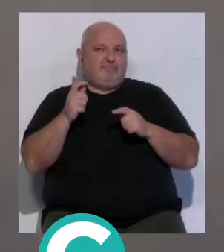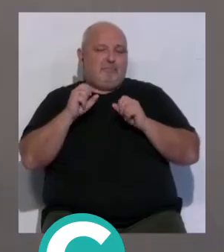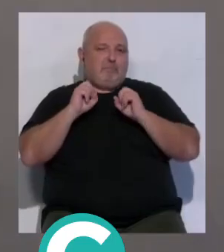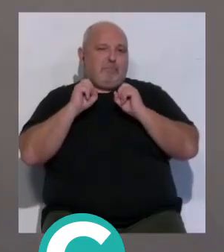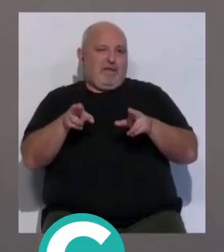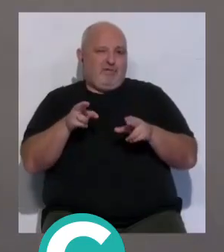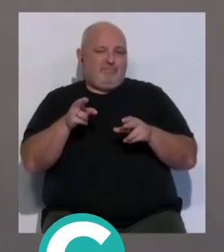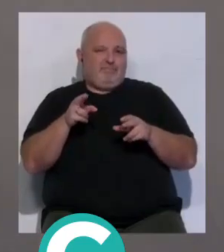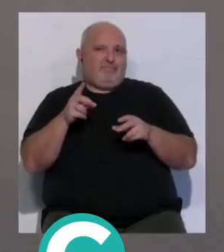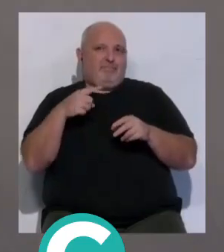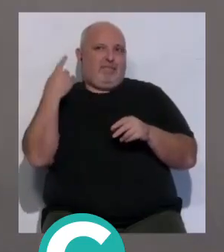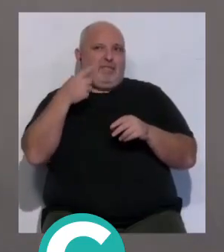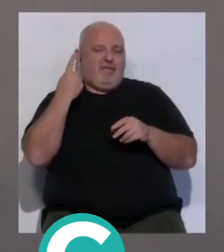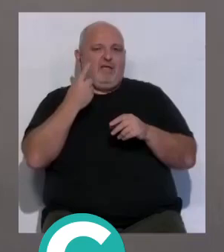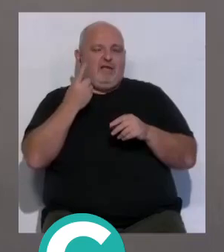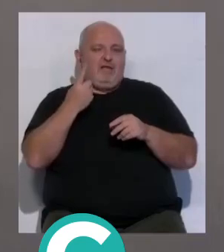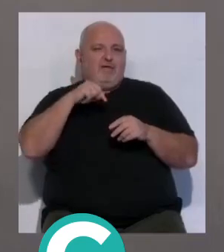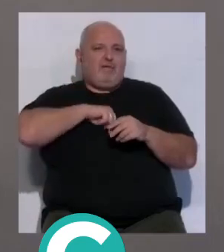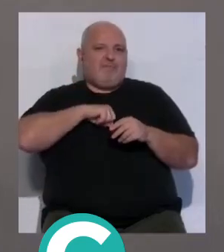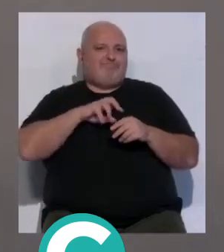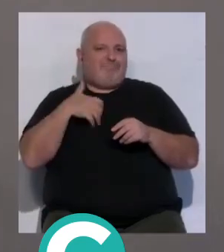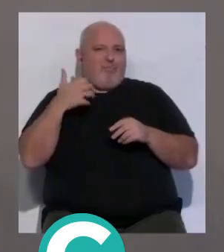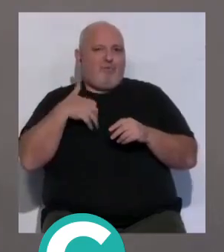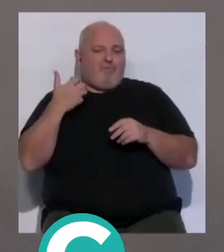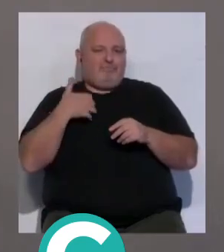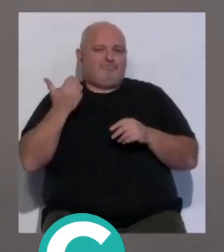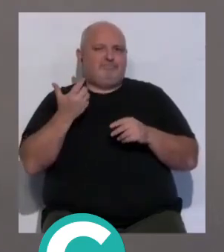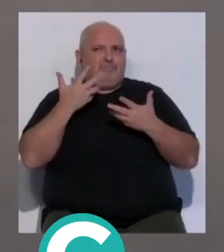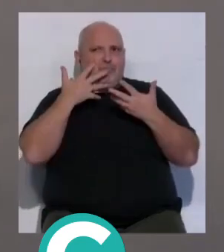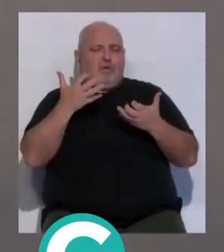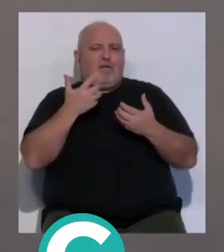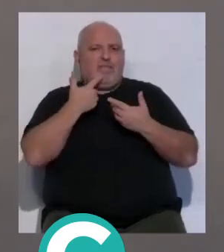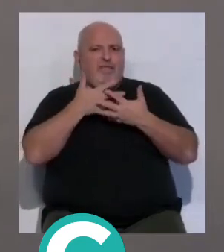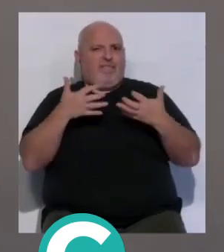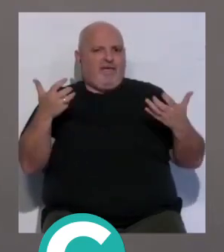se sacan no es que se saquen de contexto se ve claramente que se ha dicho y después